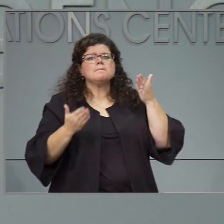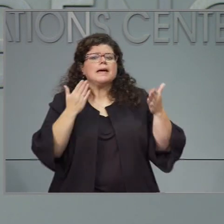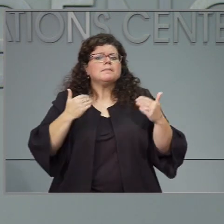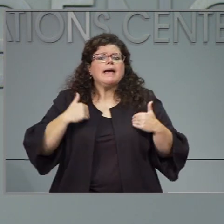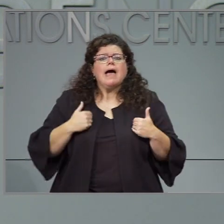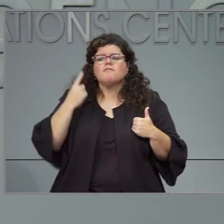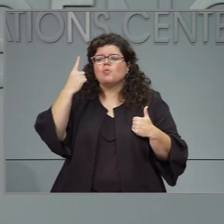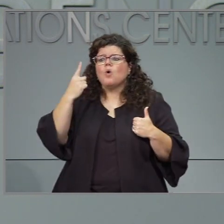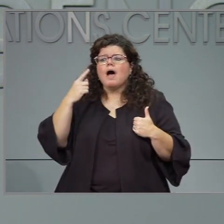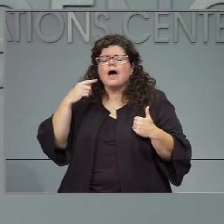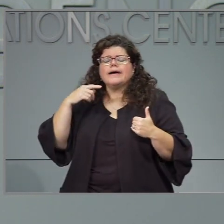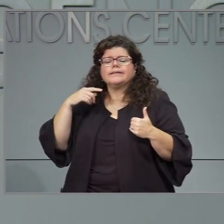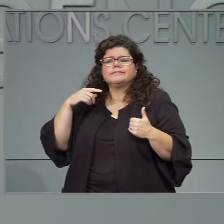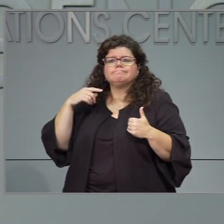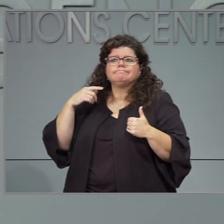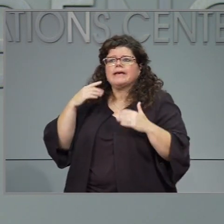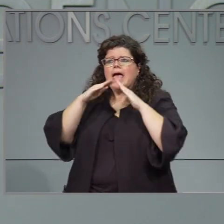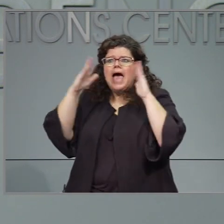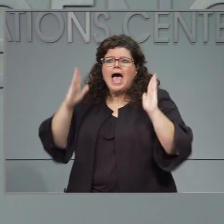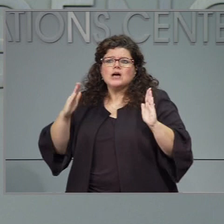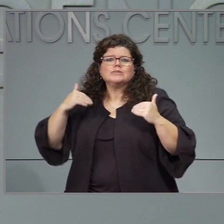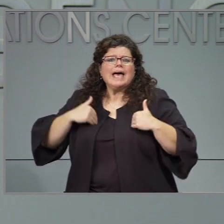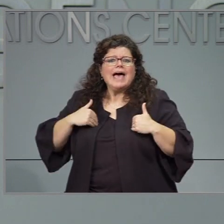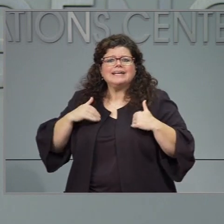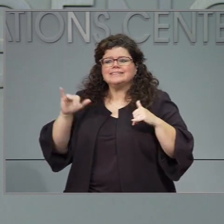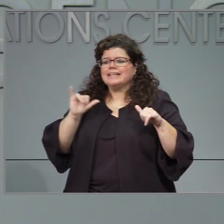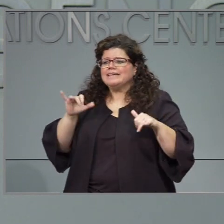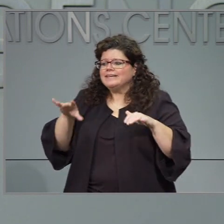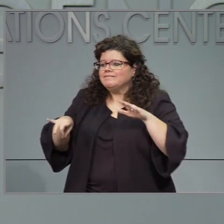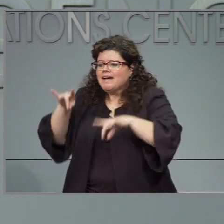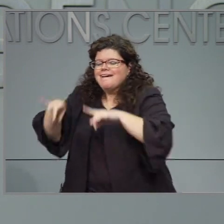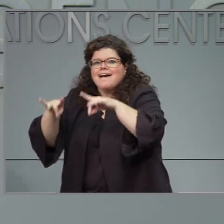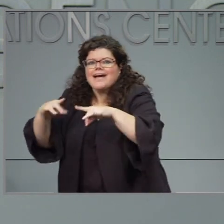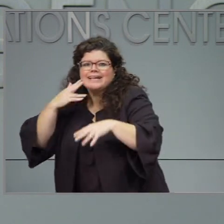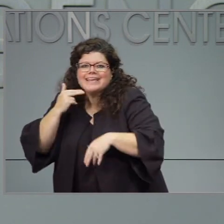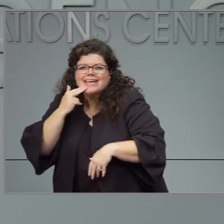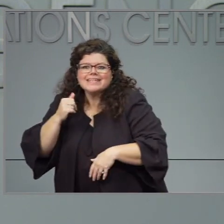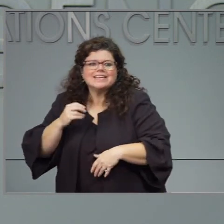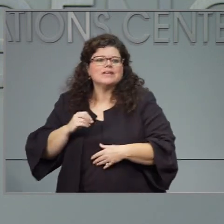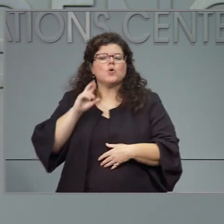el puedes ir a buscar dulce es bien y en el jardín o bien los